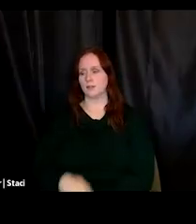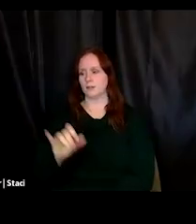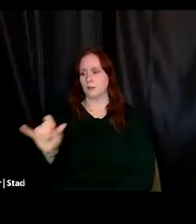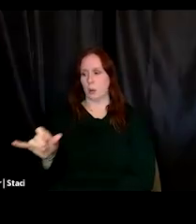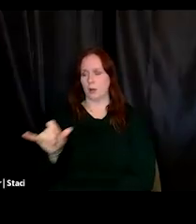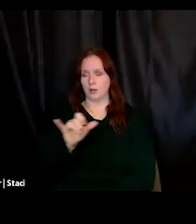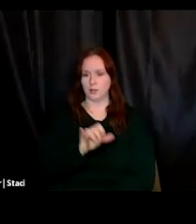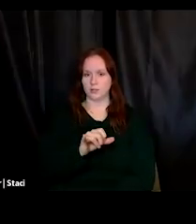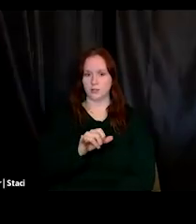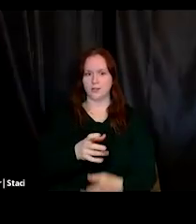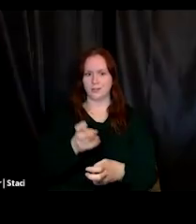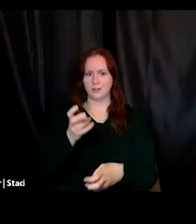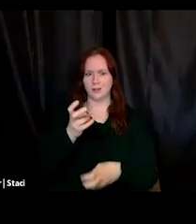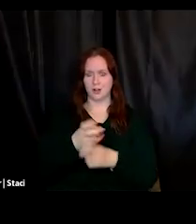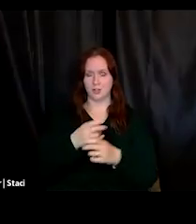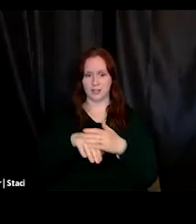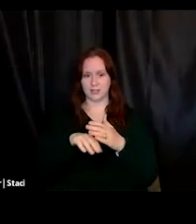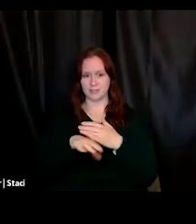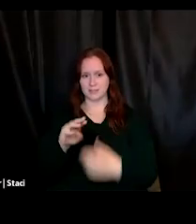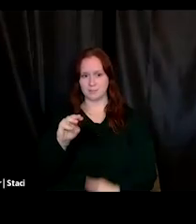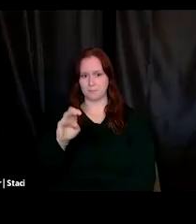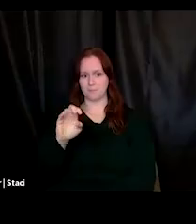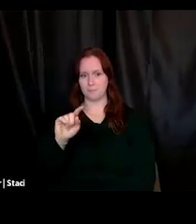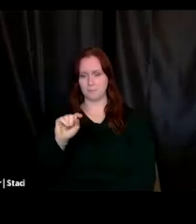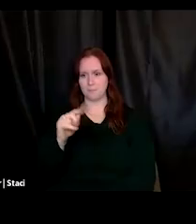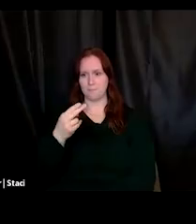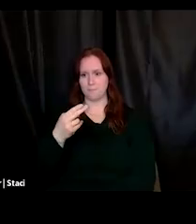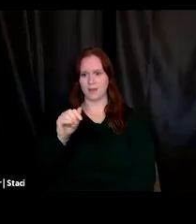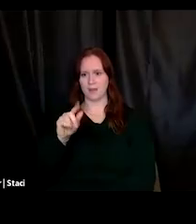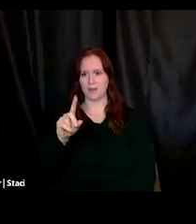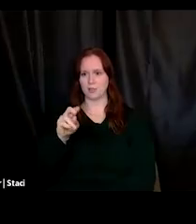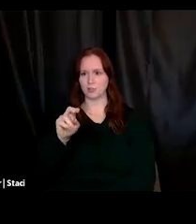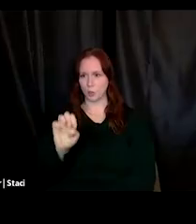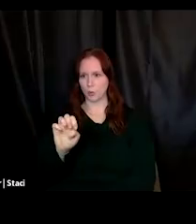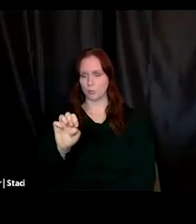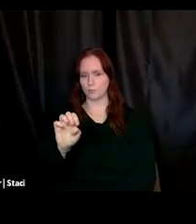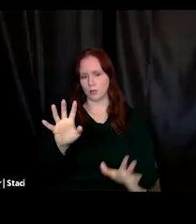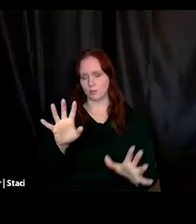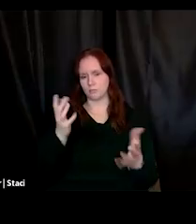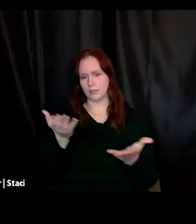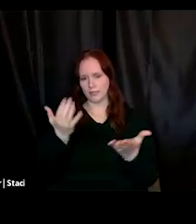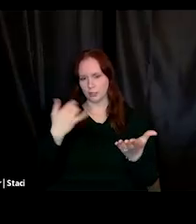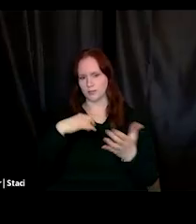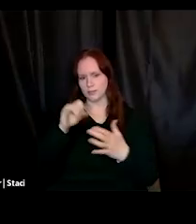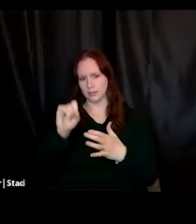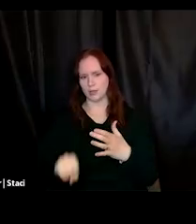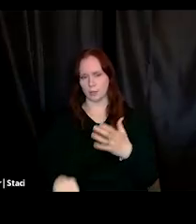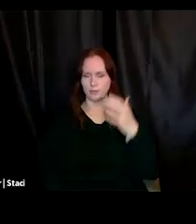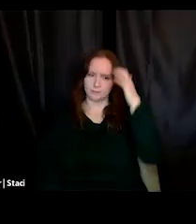en el cuadro de preguntas, pueden hacerlo ahora. Veremos aquí. Hemos estado respondiendo preguntas, no necesariamente yo,